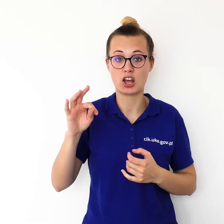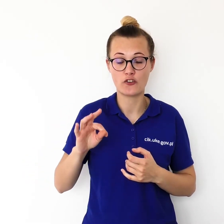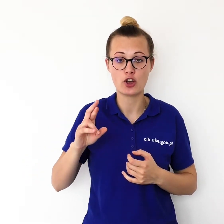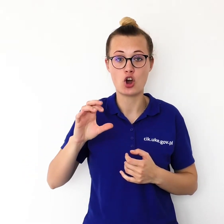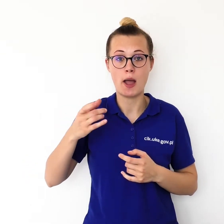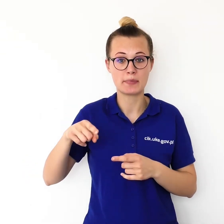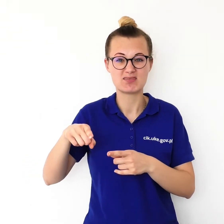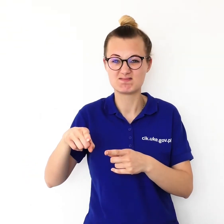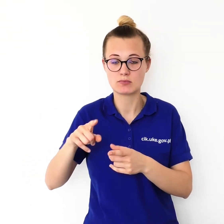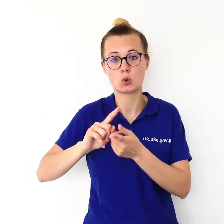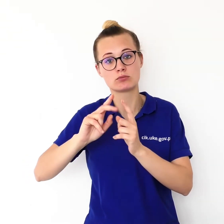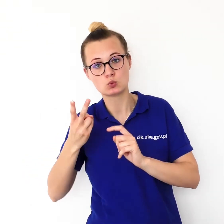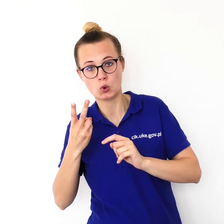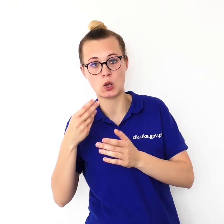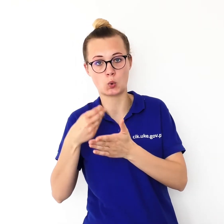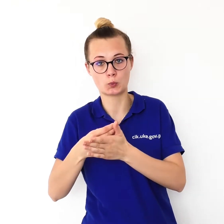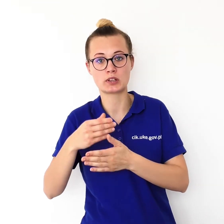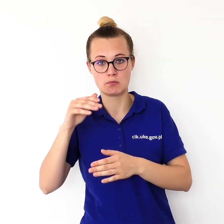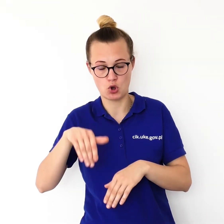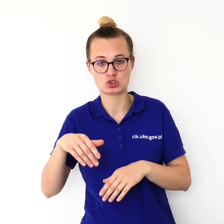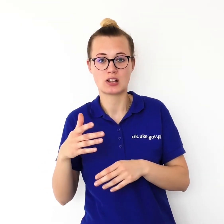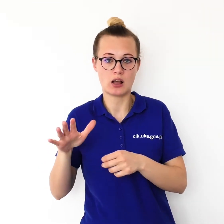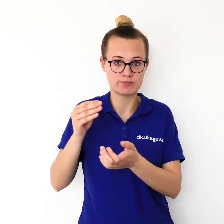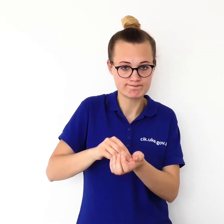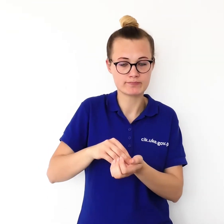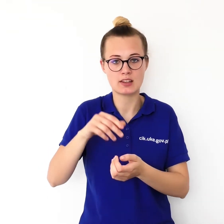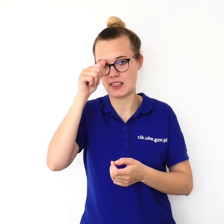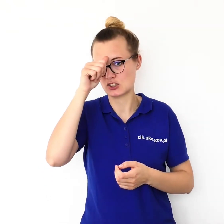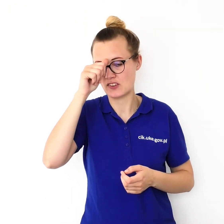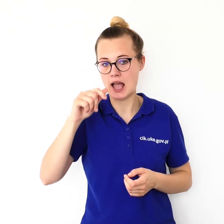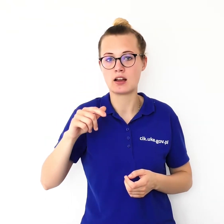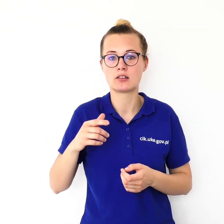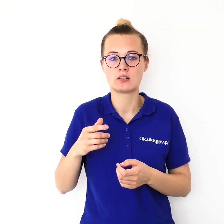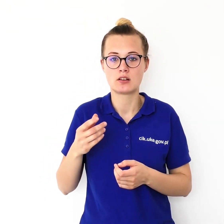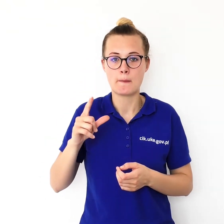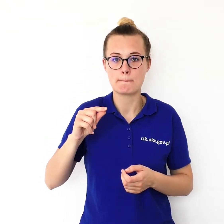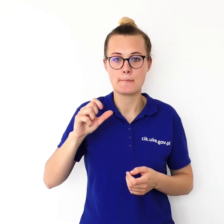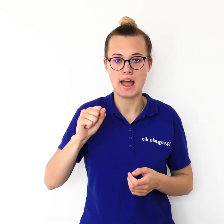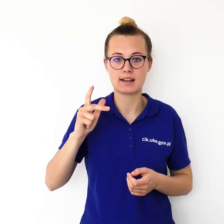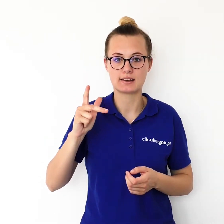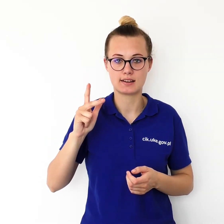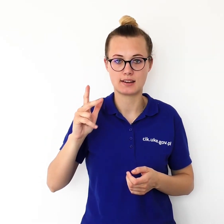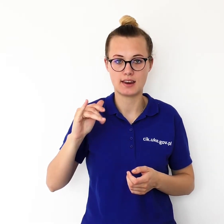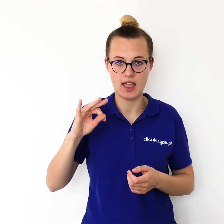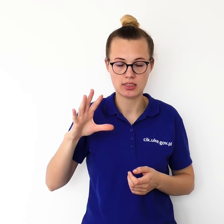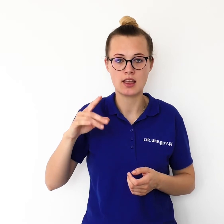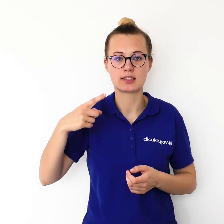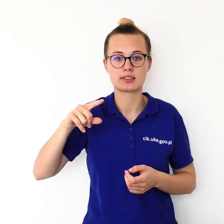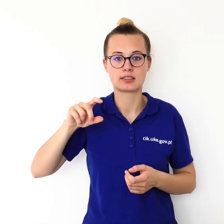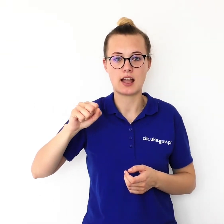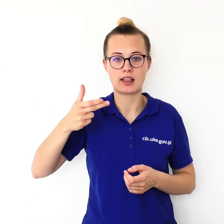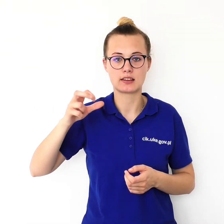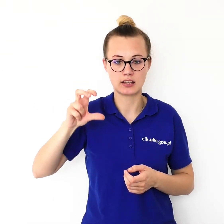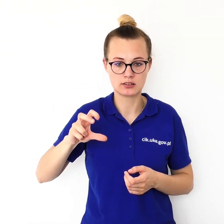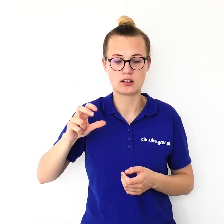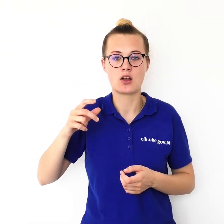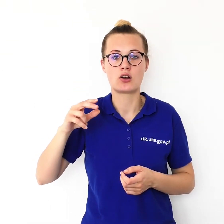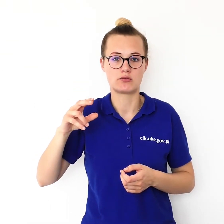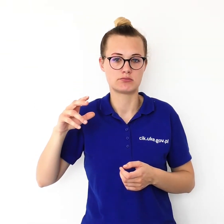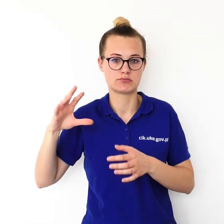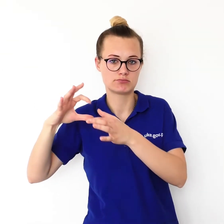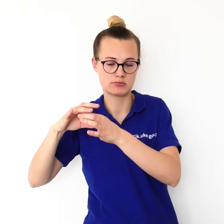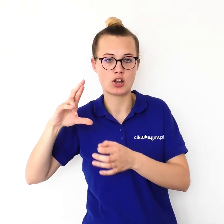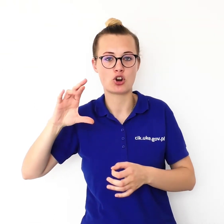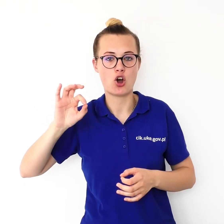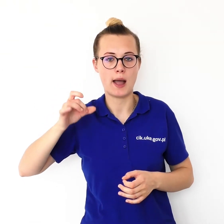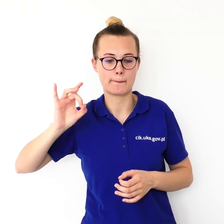Poza dedykowaną danemu krajowi taryfą możesz też wykupić pakiet danych w roamingu.